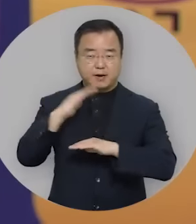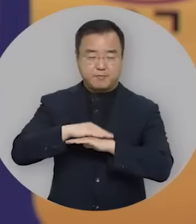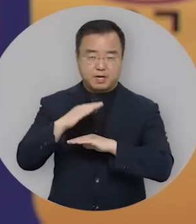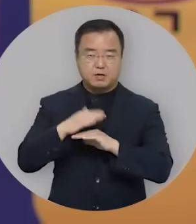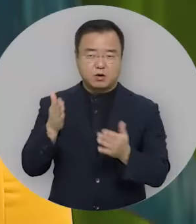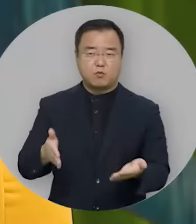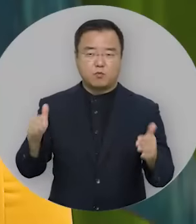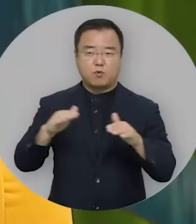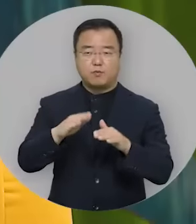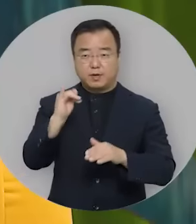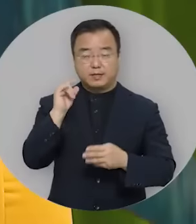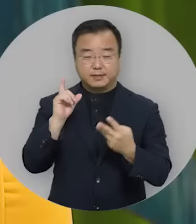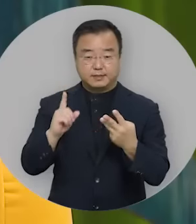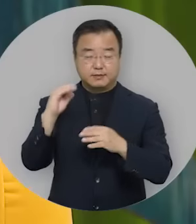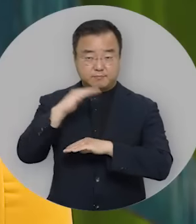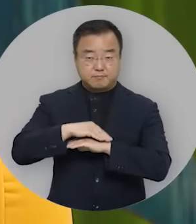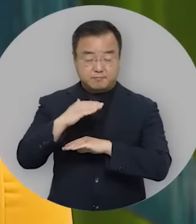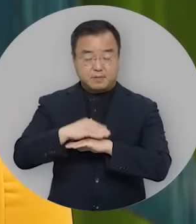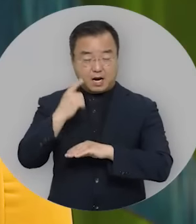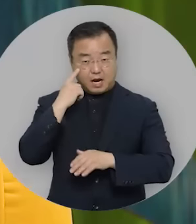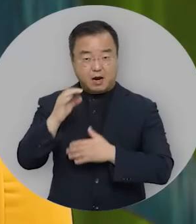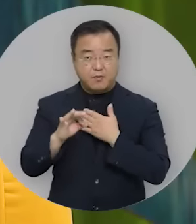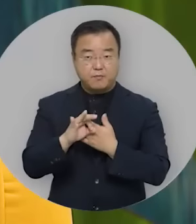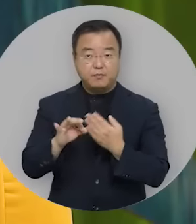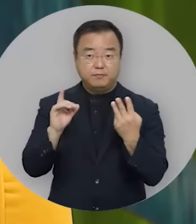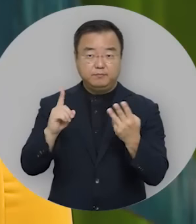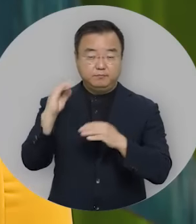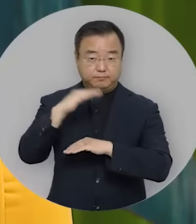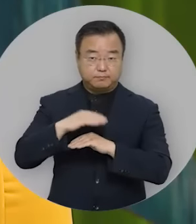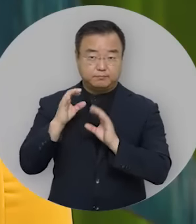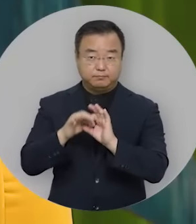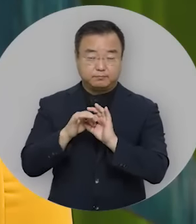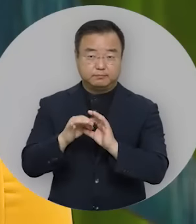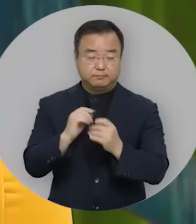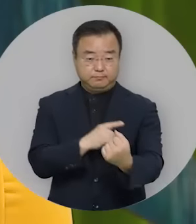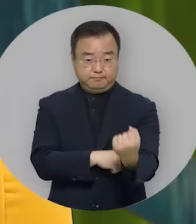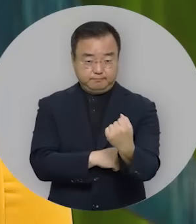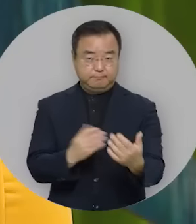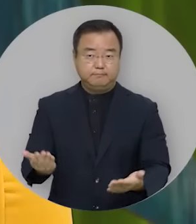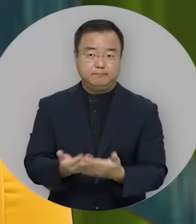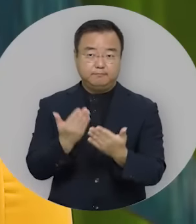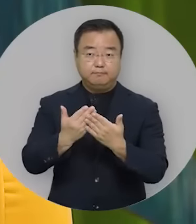그리고 또 이렇게 3D 프린팅을 하다 보면 3D 프린터에 관련된 역량만 올라가는 게 아니고